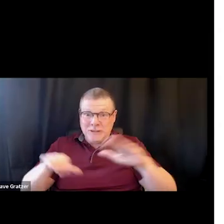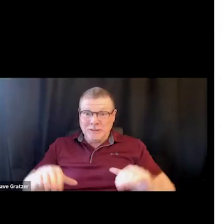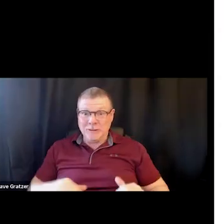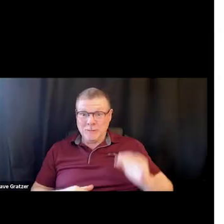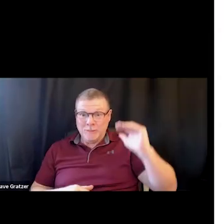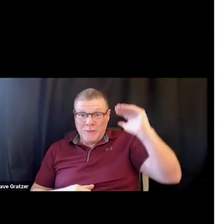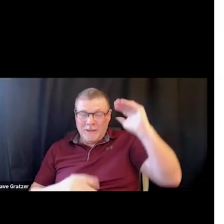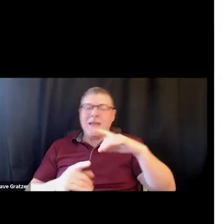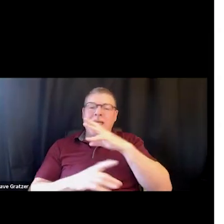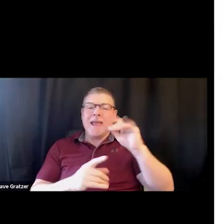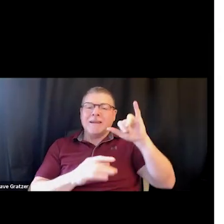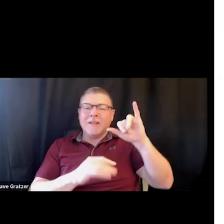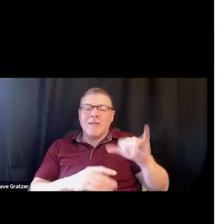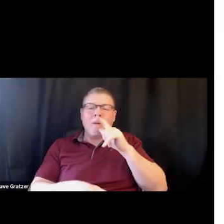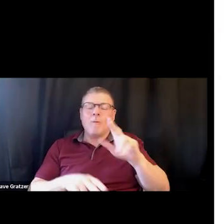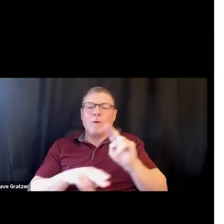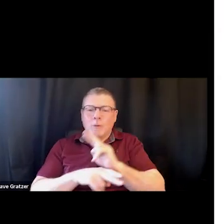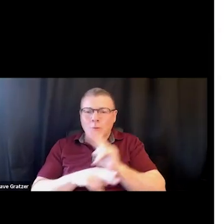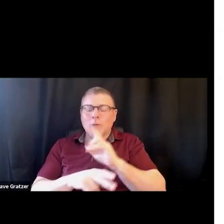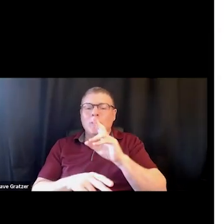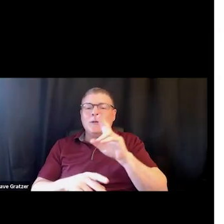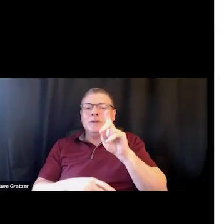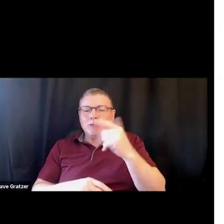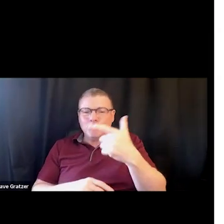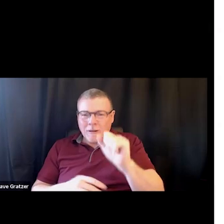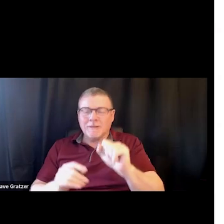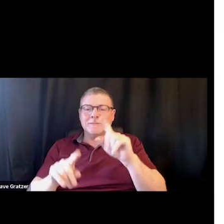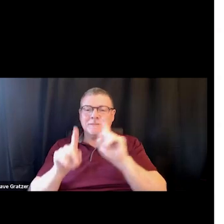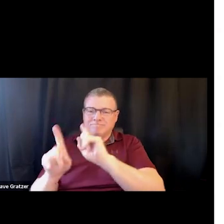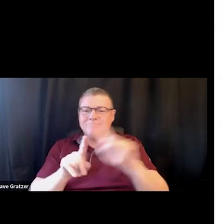aquellos que han usado o abusado de sustancias y desafíos